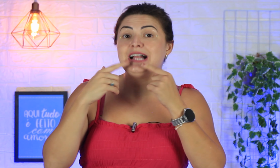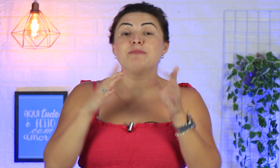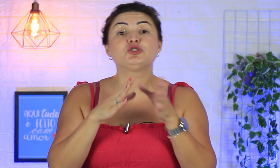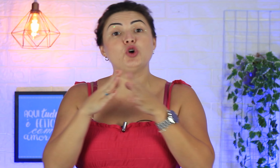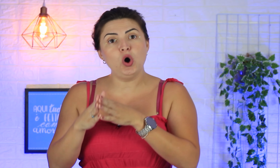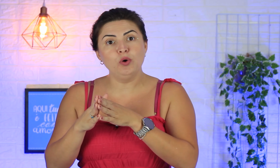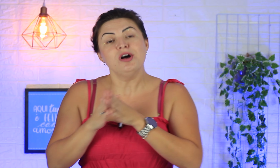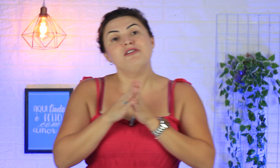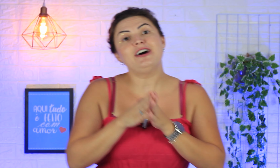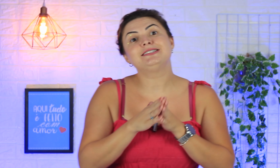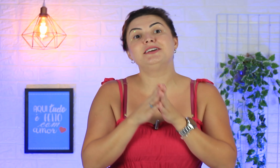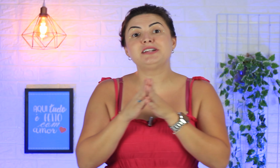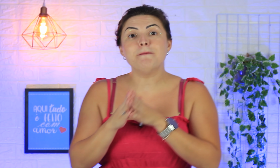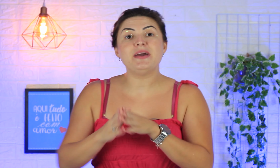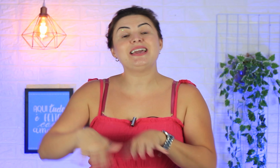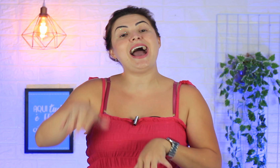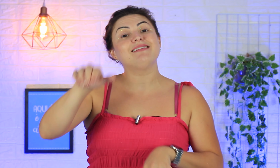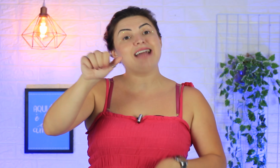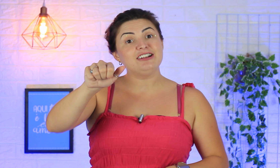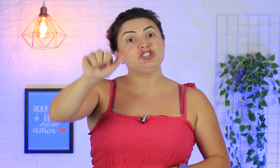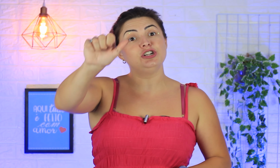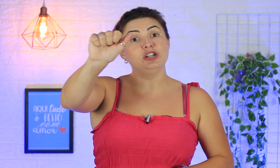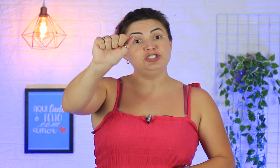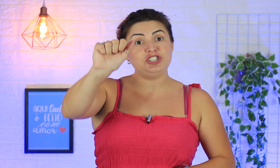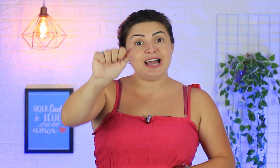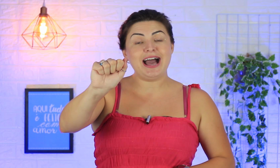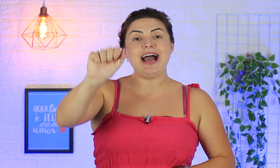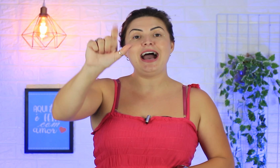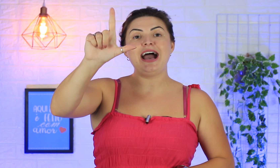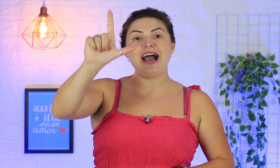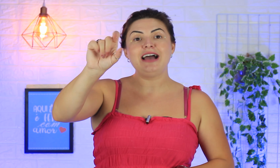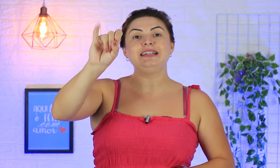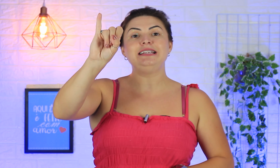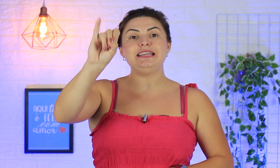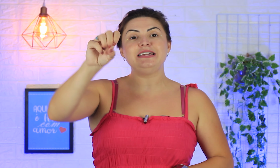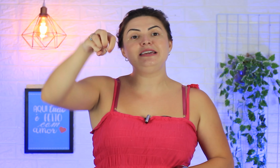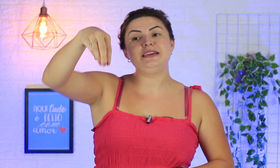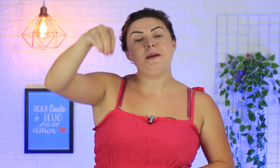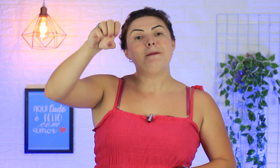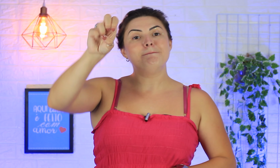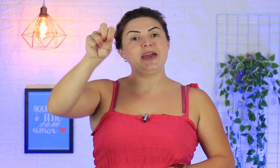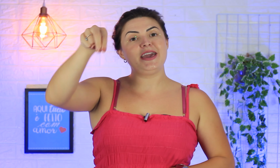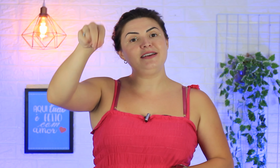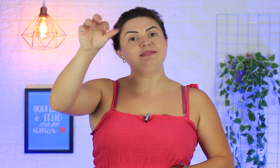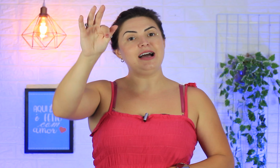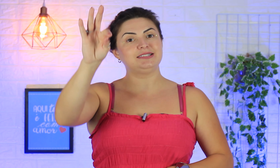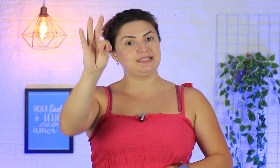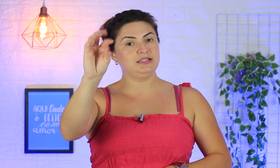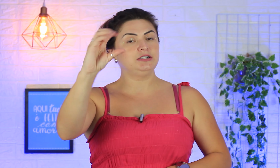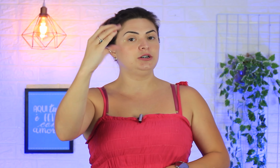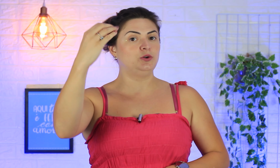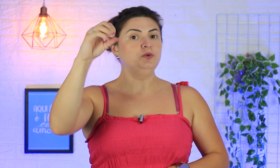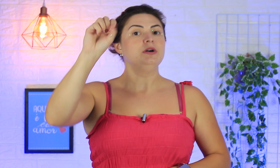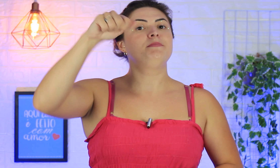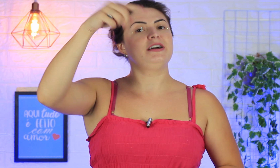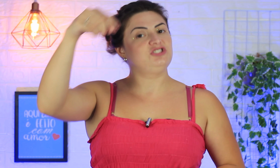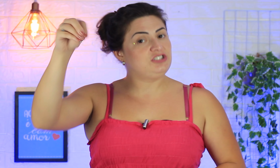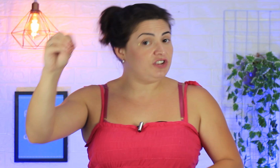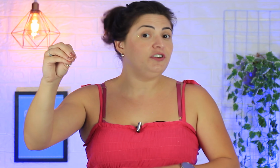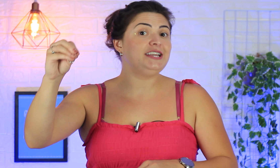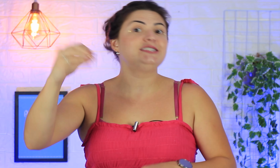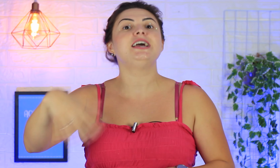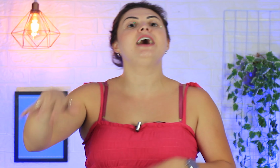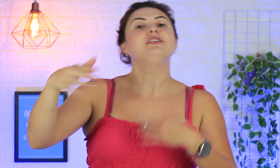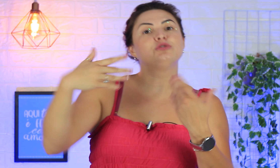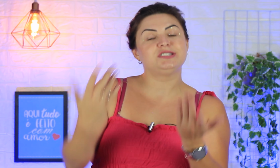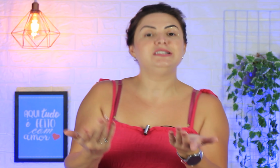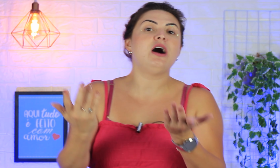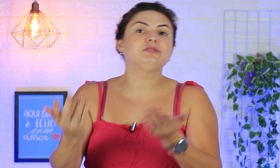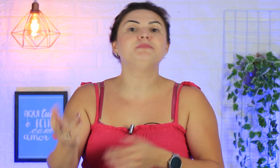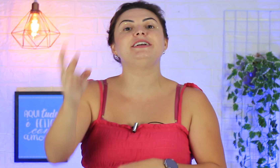lábios ou fazer também a datilologia [Música] alimentação para diferenciar do sinal também